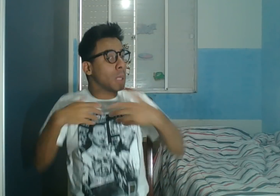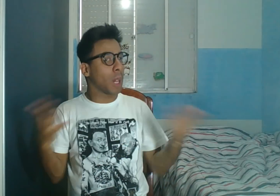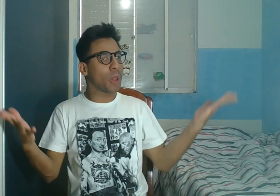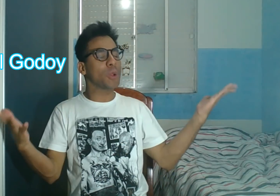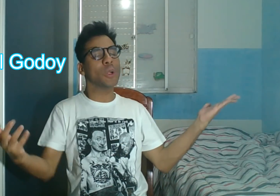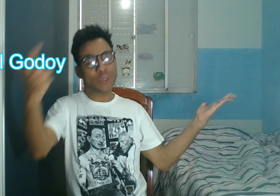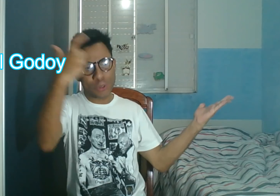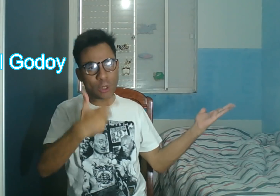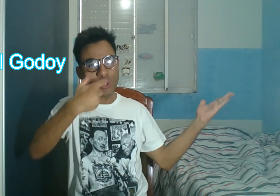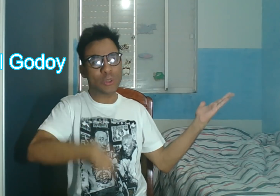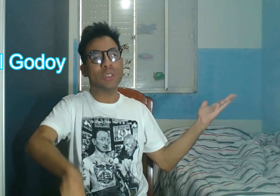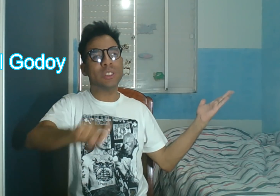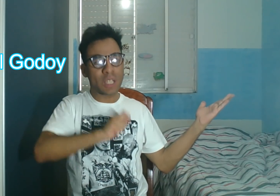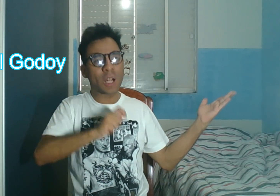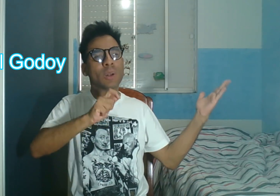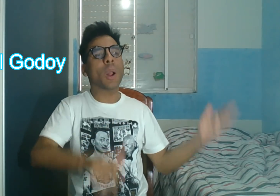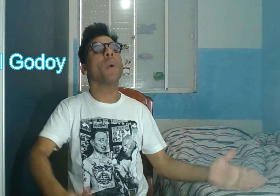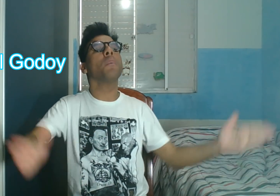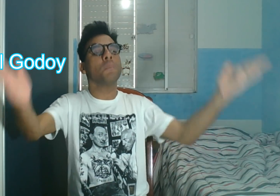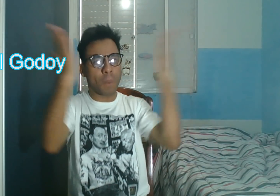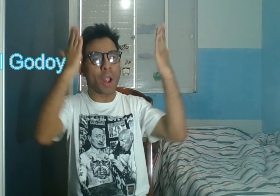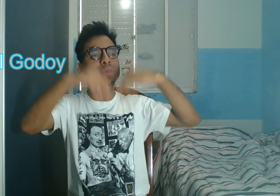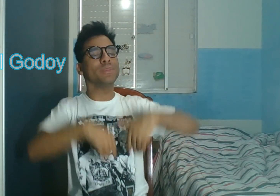o meu sinal é esse